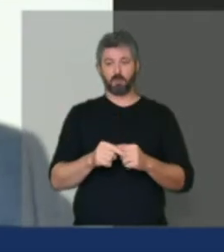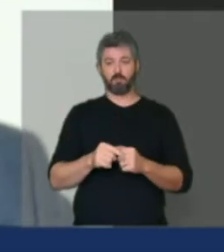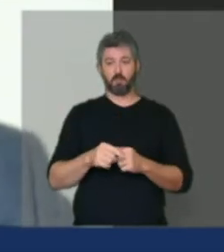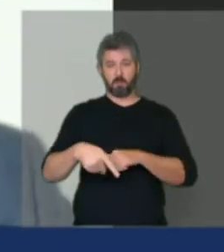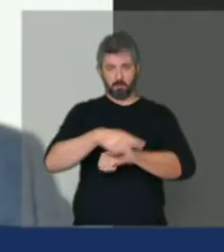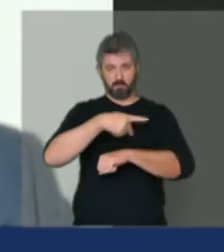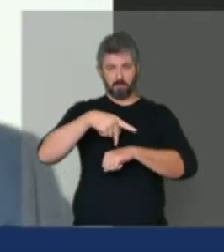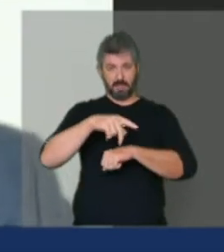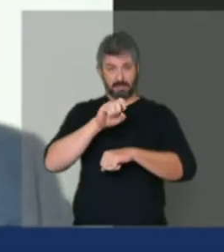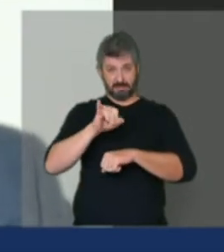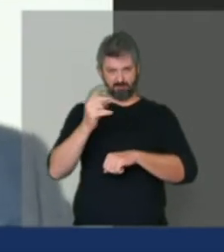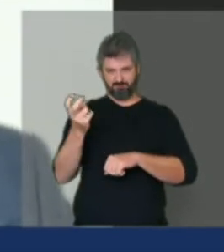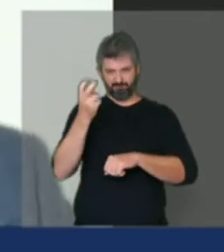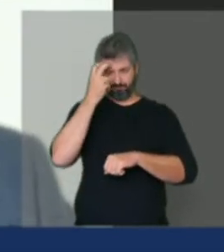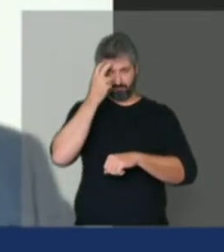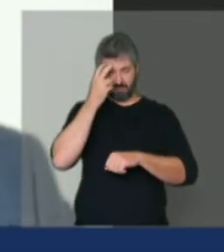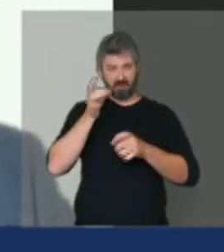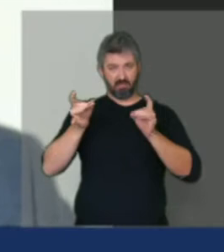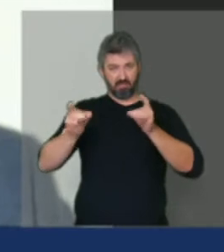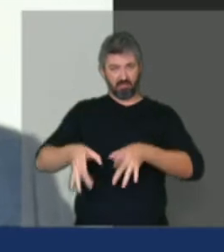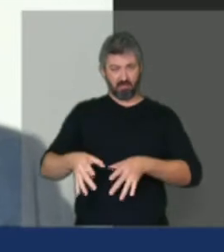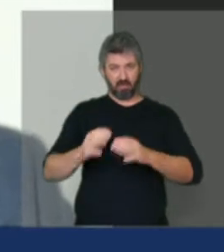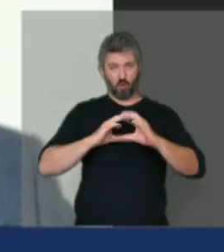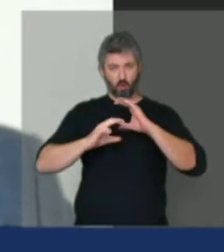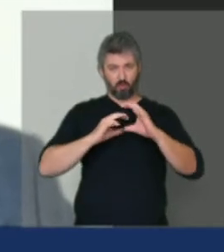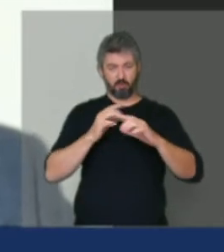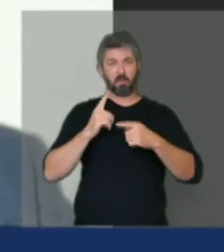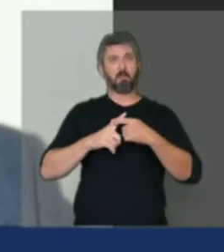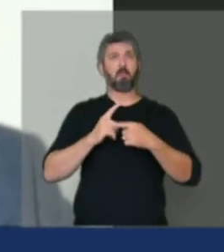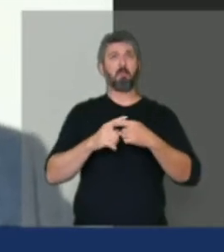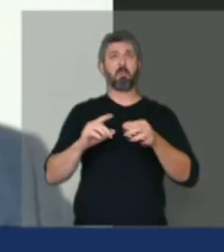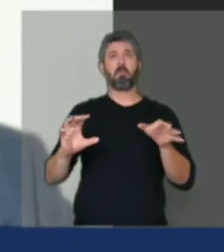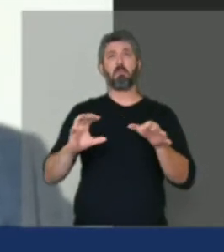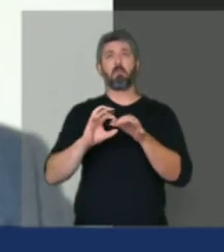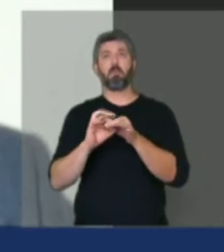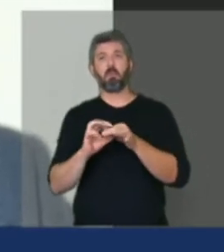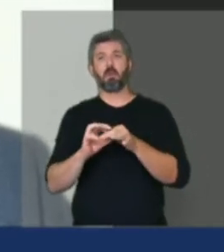SUA COMUNICAÇÃO PORQUE ESTÁ DIRETAMENTE LIGADO É SOBERANIA NACIONAL E... E EU NÃO QUERO COMPREENDER QUE